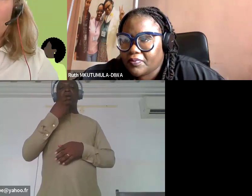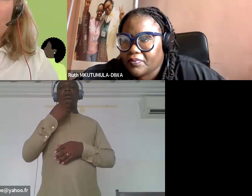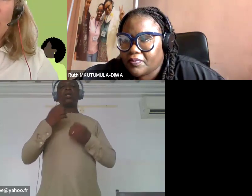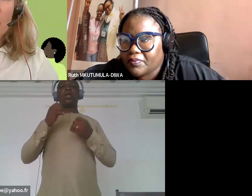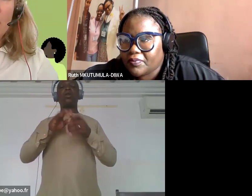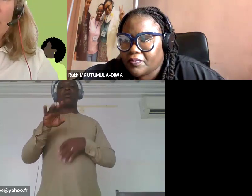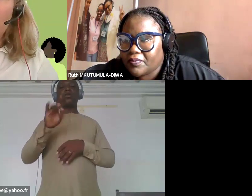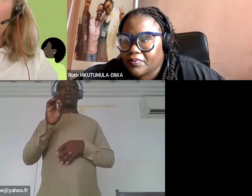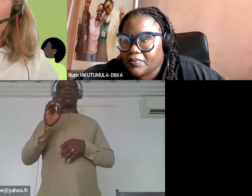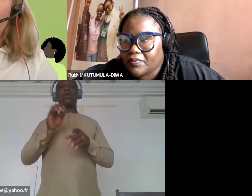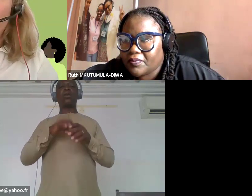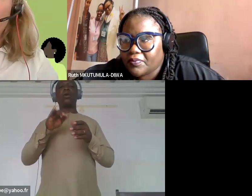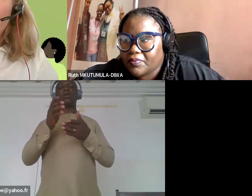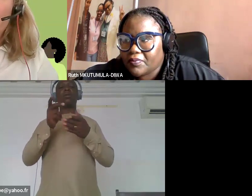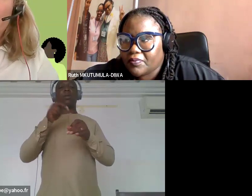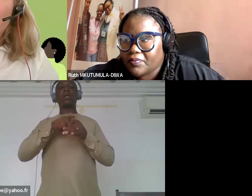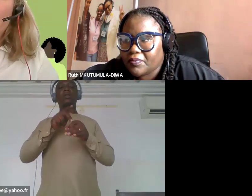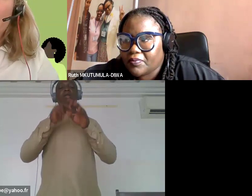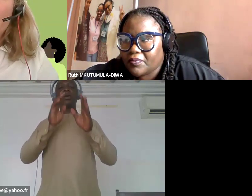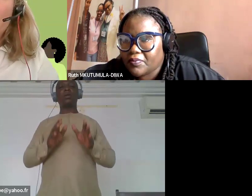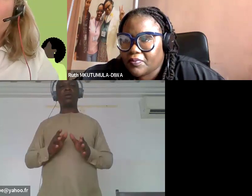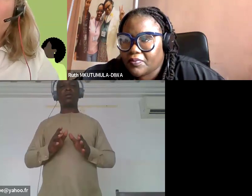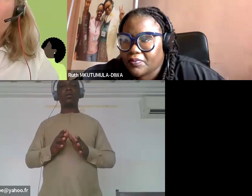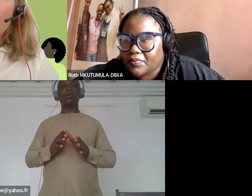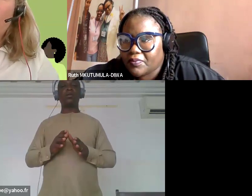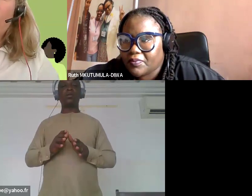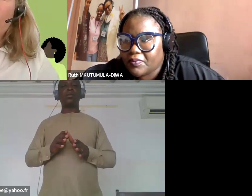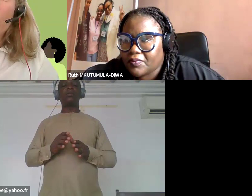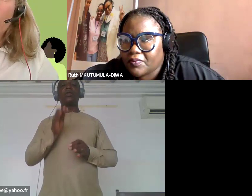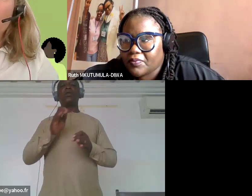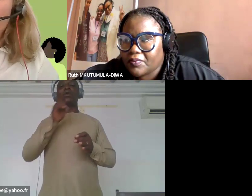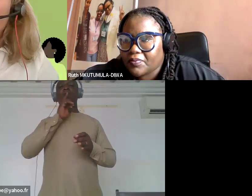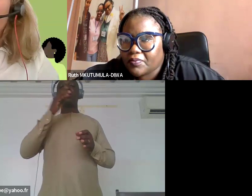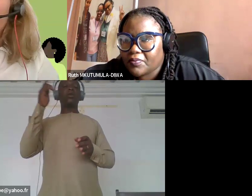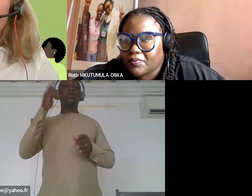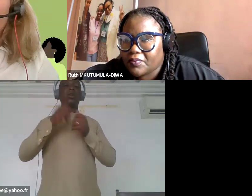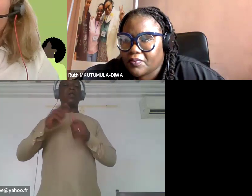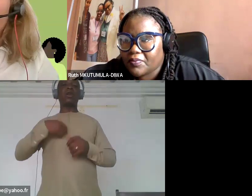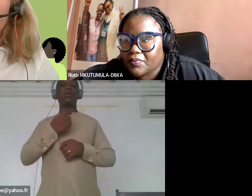les participantes euh si vous êtes toujours avec